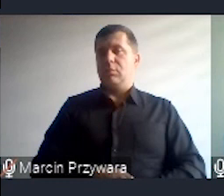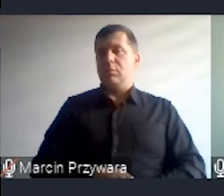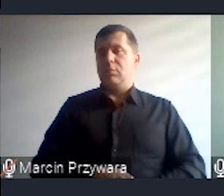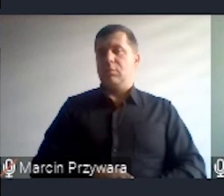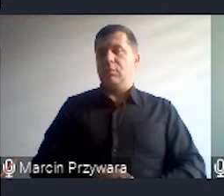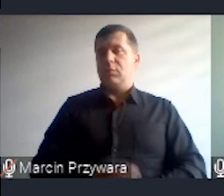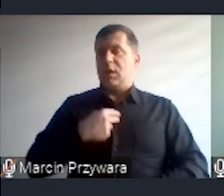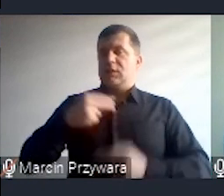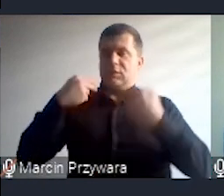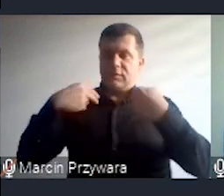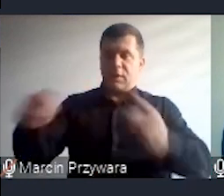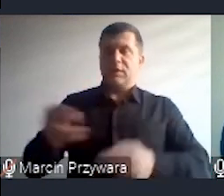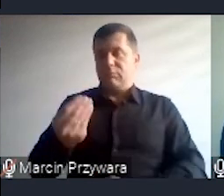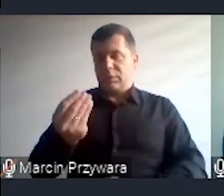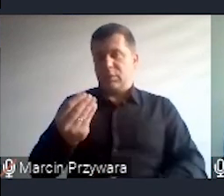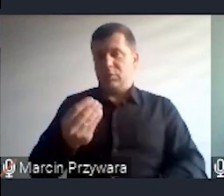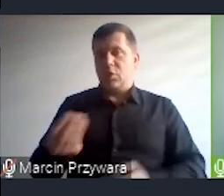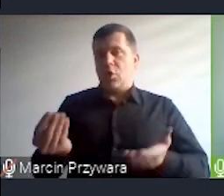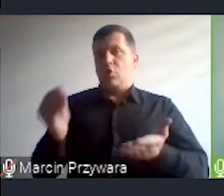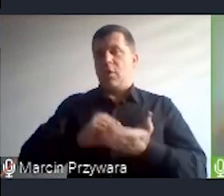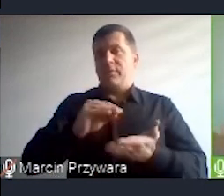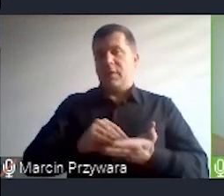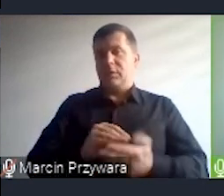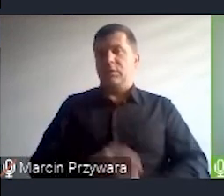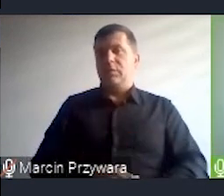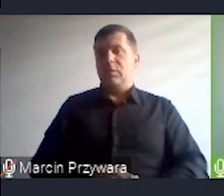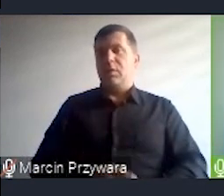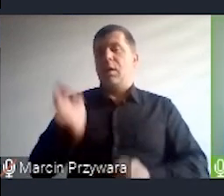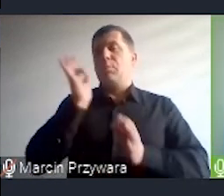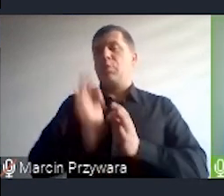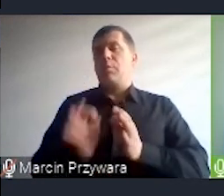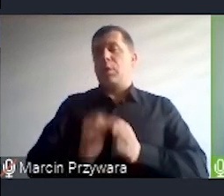i zwraca się środki dofinansowania proporcjonalne do okresu naruszenia,